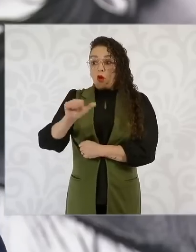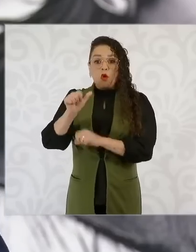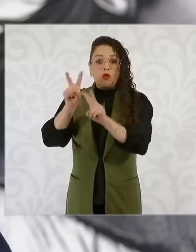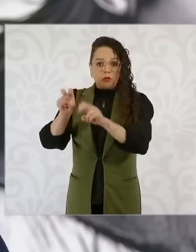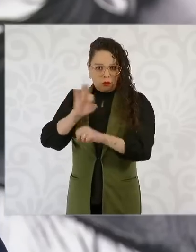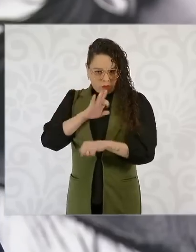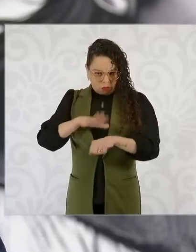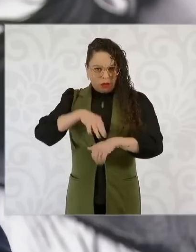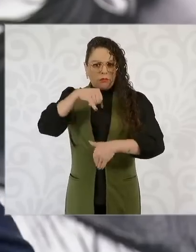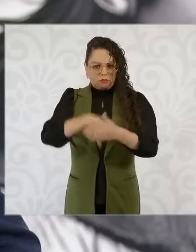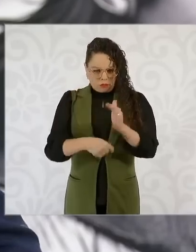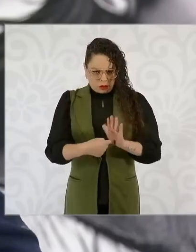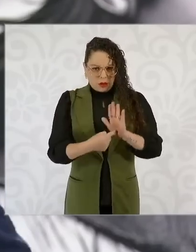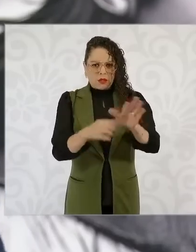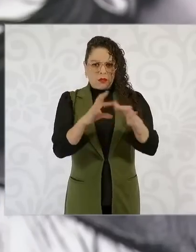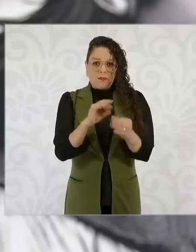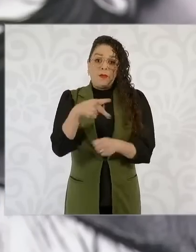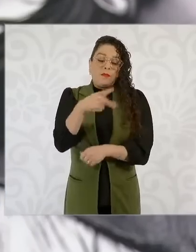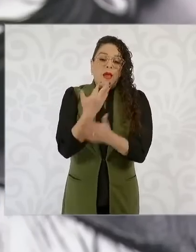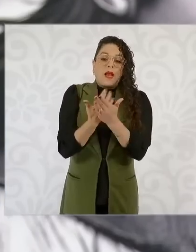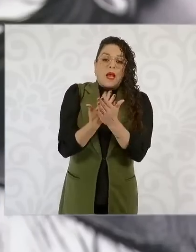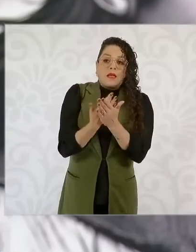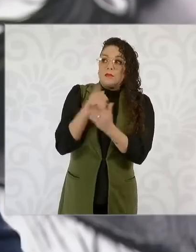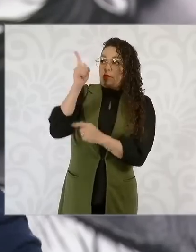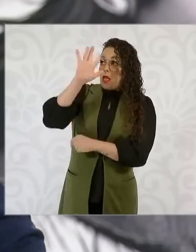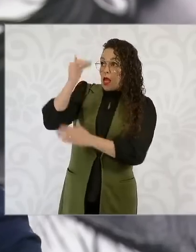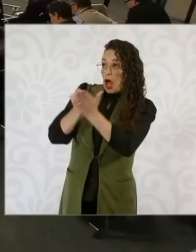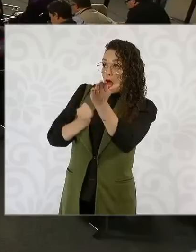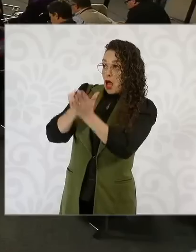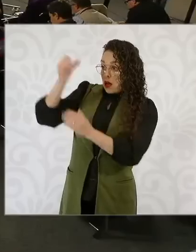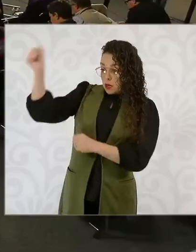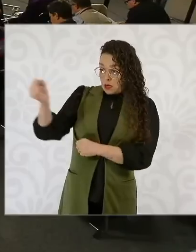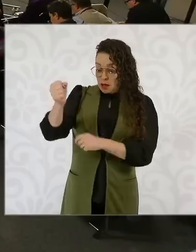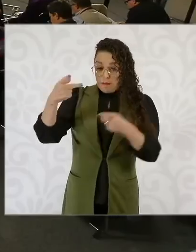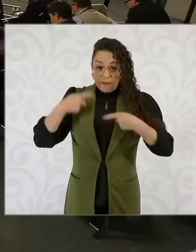conversación Pues con todos los elementos necesarios confía como dice la doctora sh